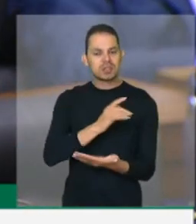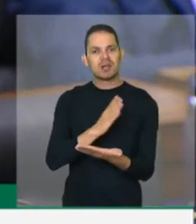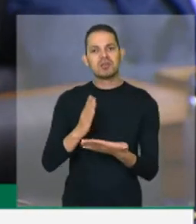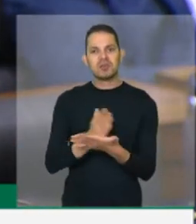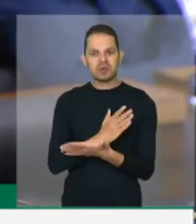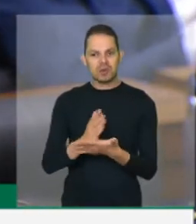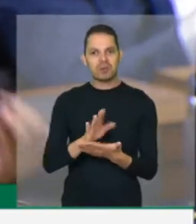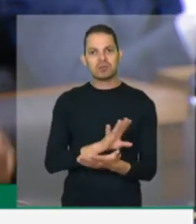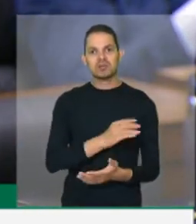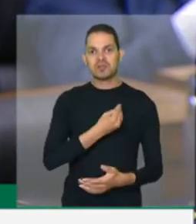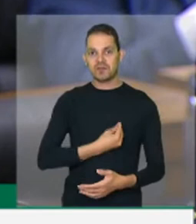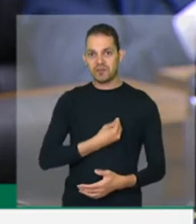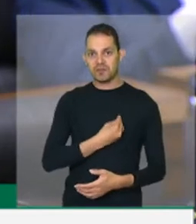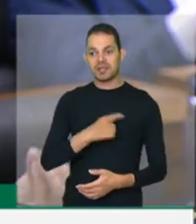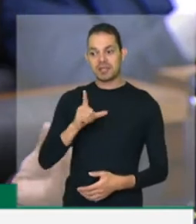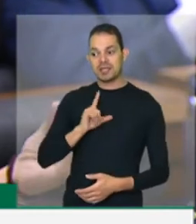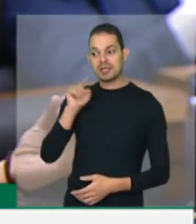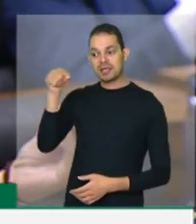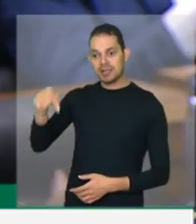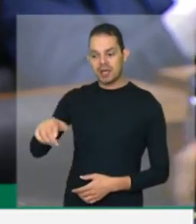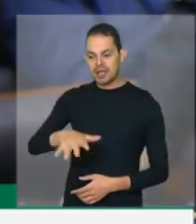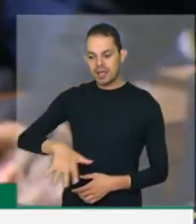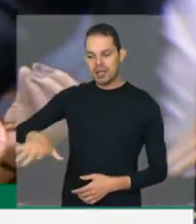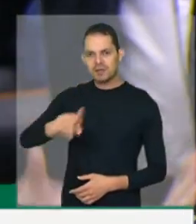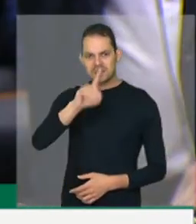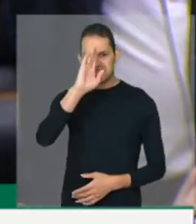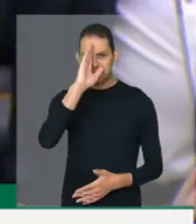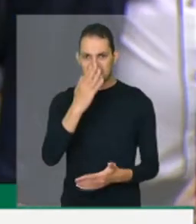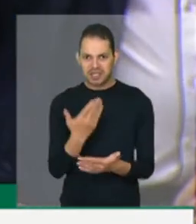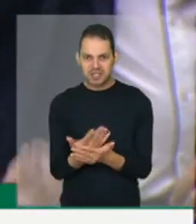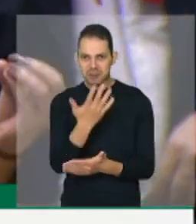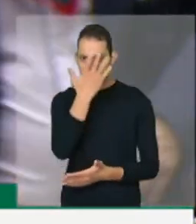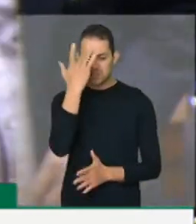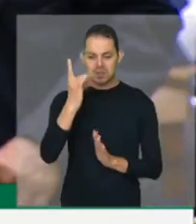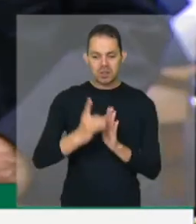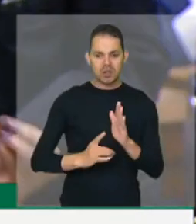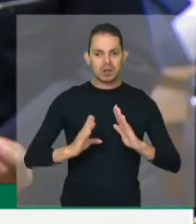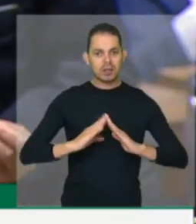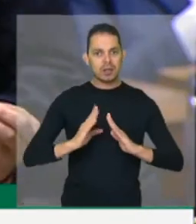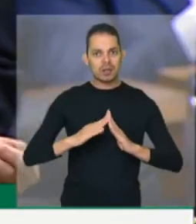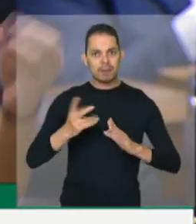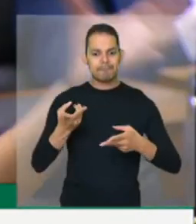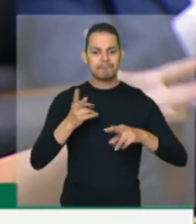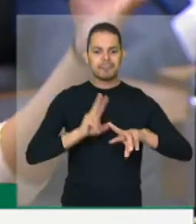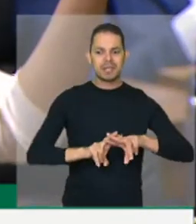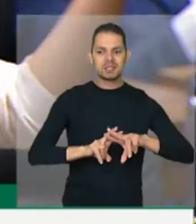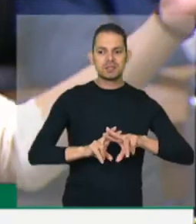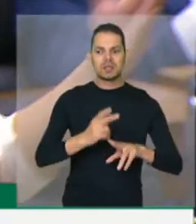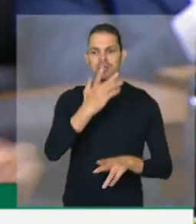SENHOR ACREDITE QUE, INFELIZMENTE, QUEM LUTA PELO DIREITO É ESCOLA E O DIREITO SÃO PRESOS ENQUANTO TEM UM GENOCIDA, CRIMINOSO, PRESIDENTE, UM MONTE DE